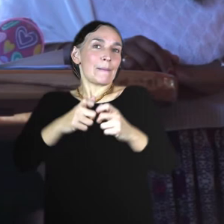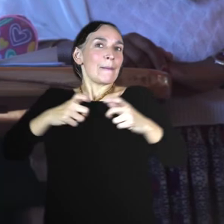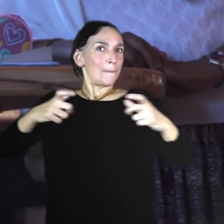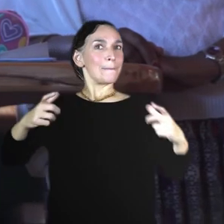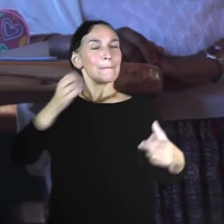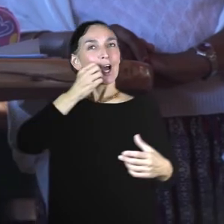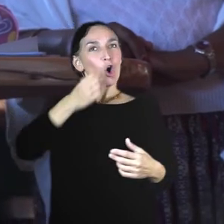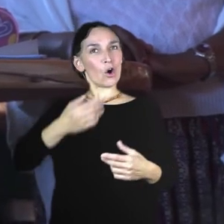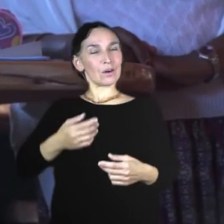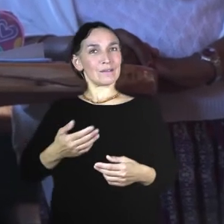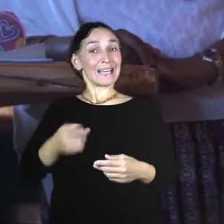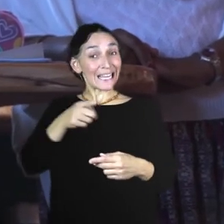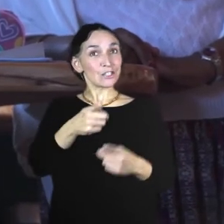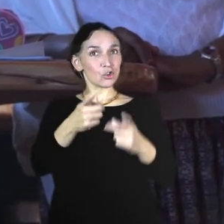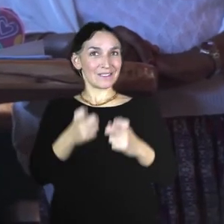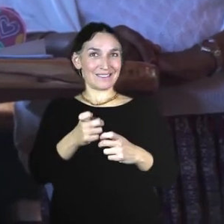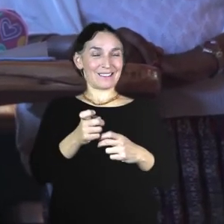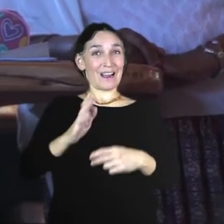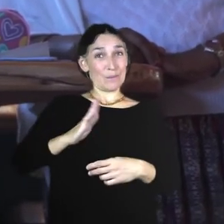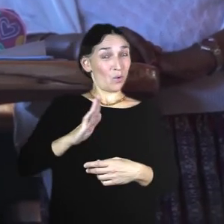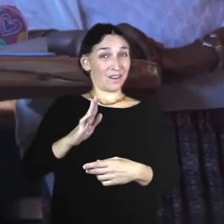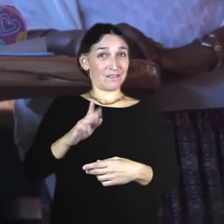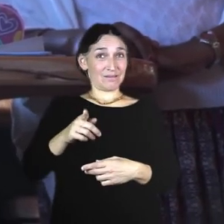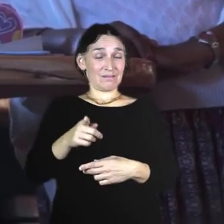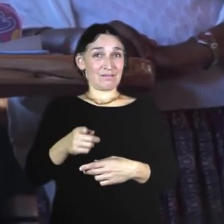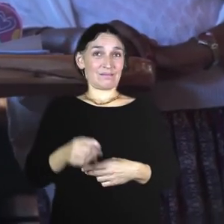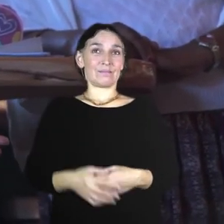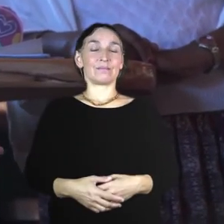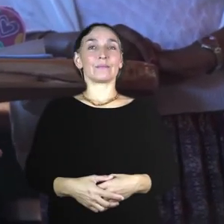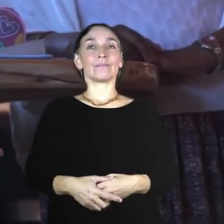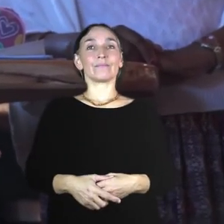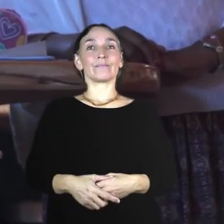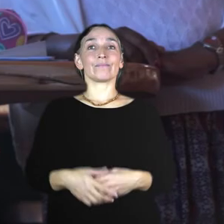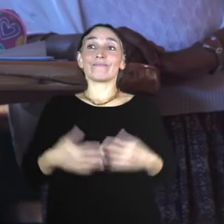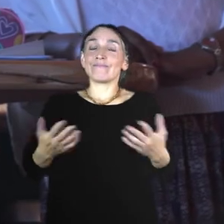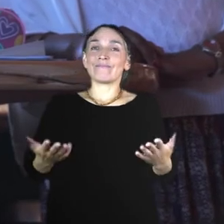Eso es lo que ella necesita, porque en su vida esta solo ella, y nadie más.